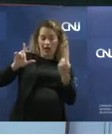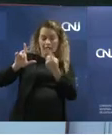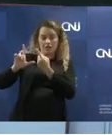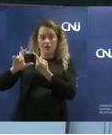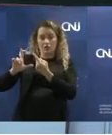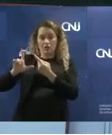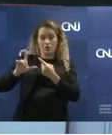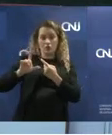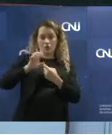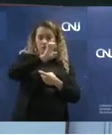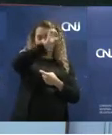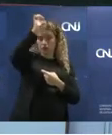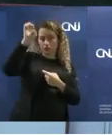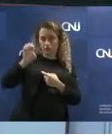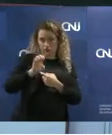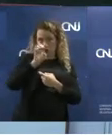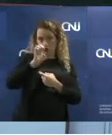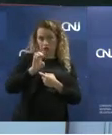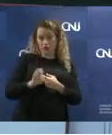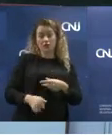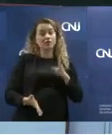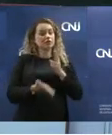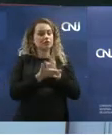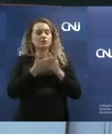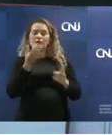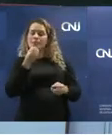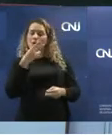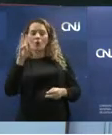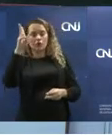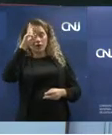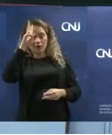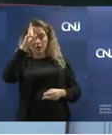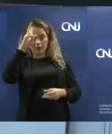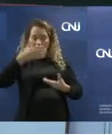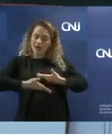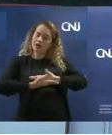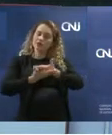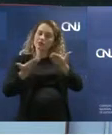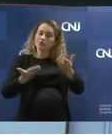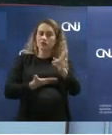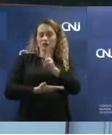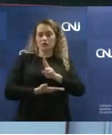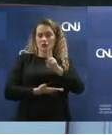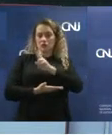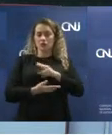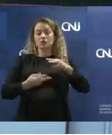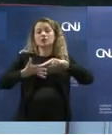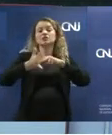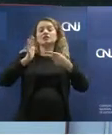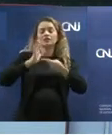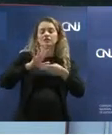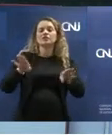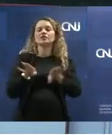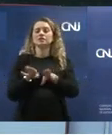Nunca é demais lembrar que a disponibilização da referida ferramenta significa também o transcurso de